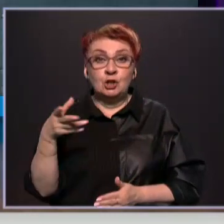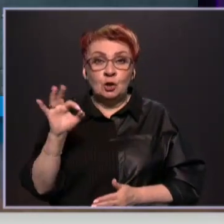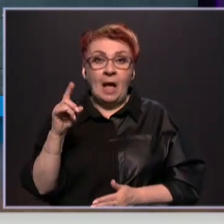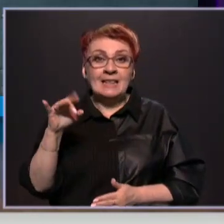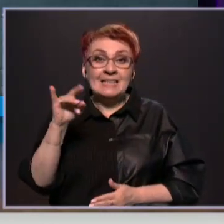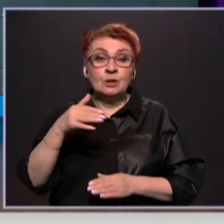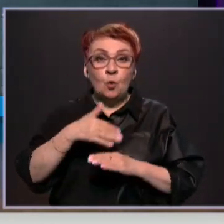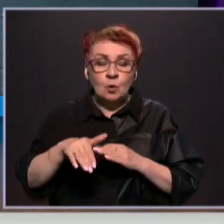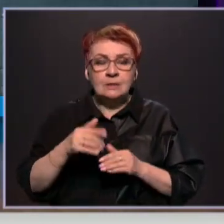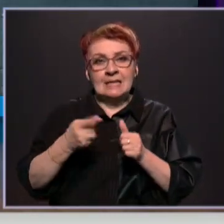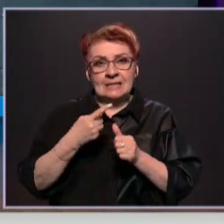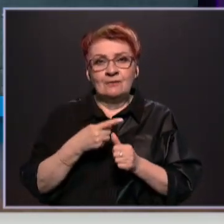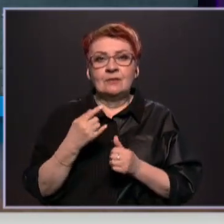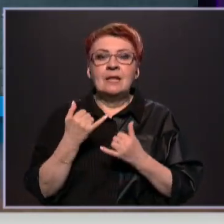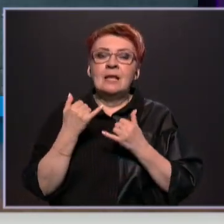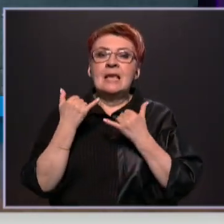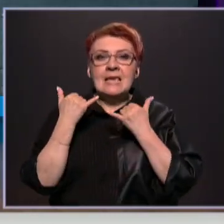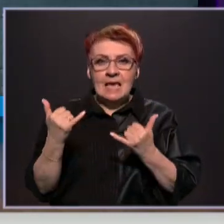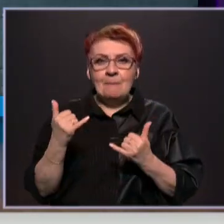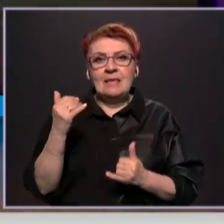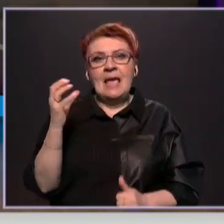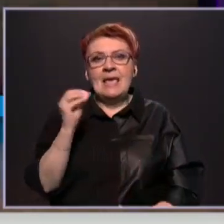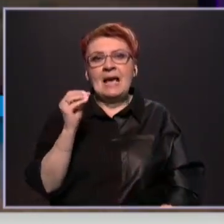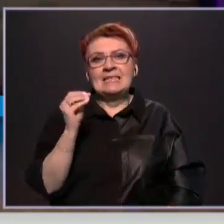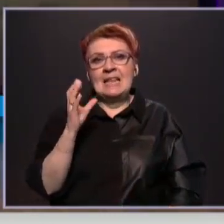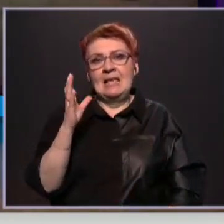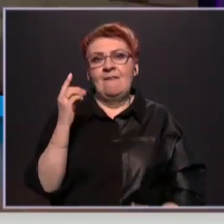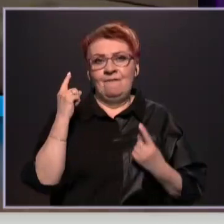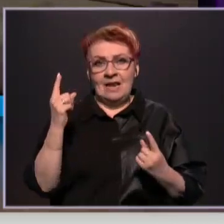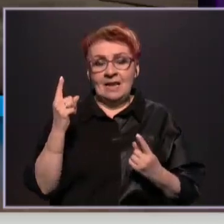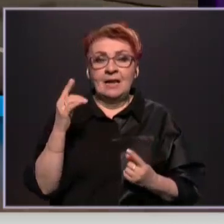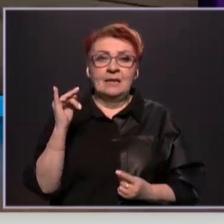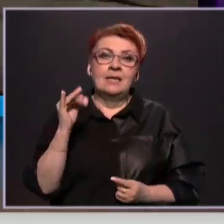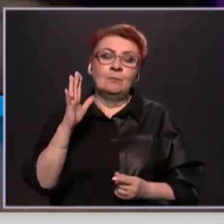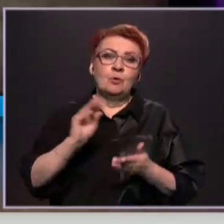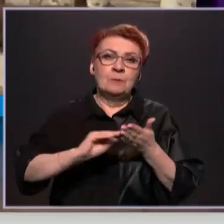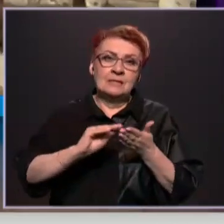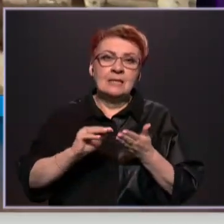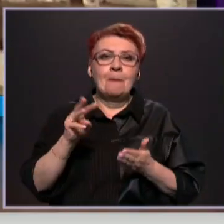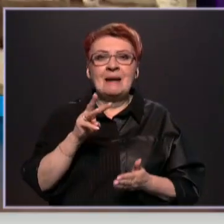назовут именем Екатерины Великой ещё три будут носить именно писателей и Максима Горького Корнея